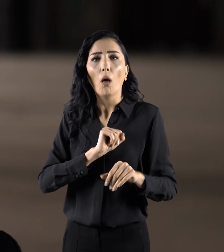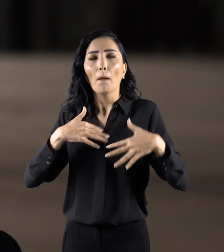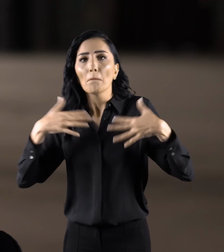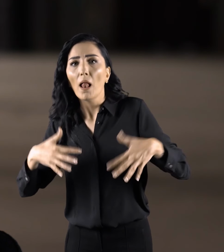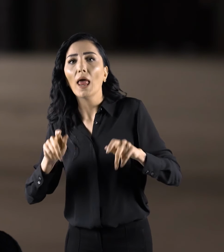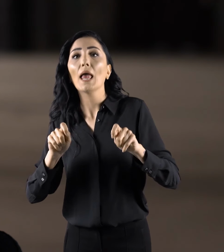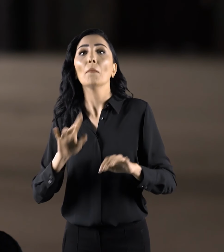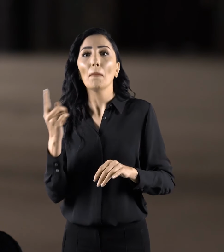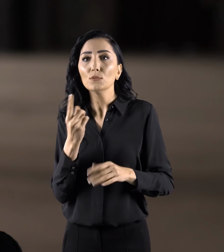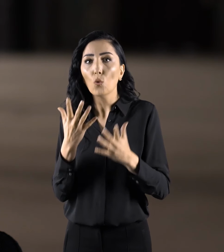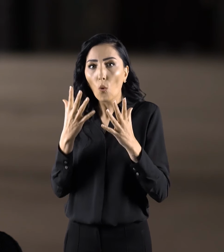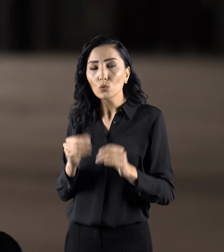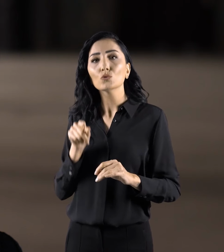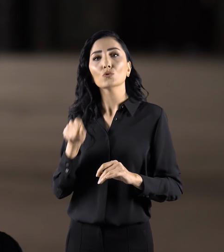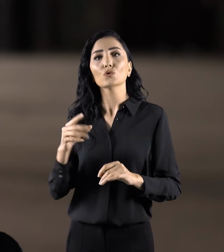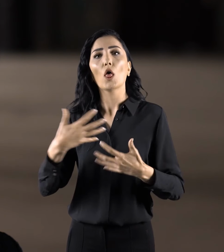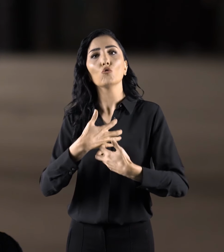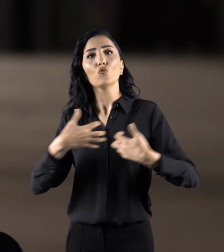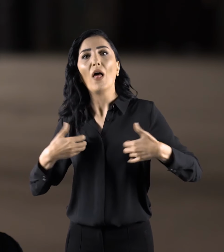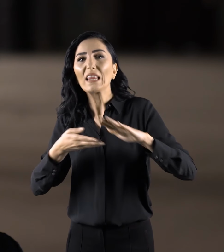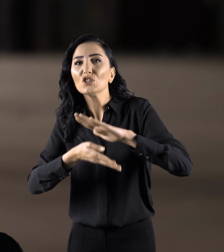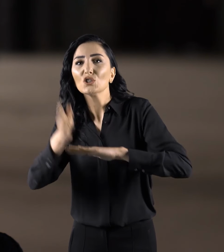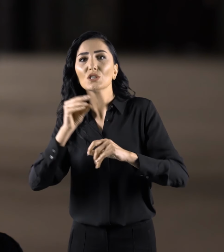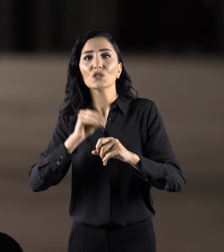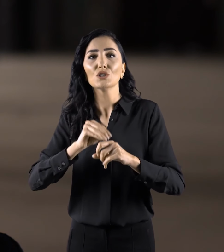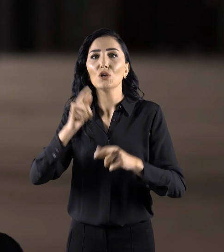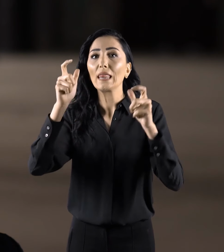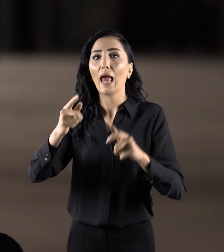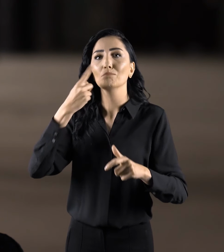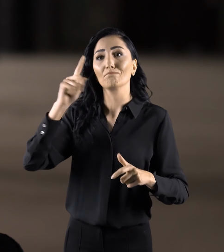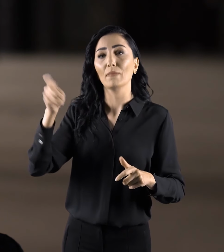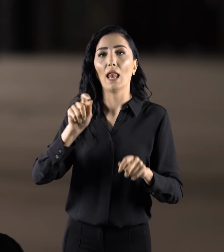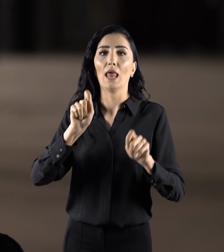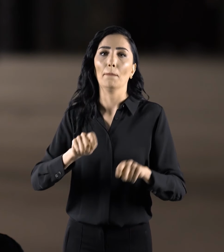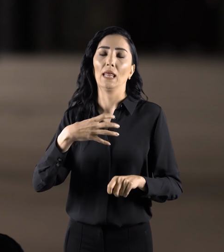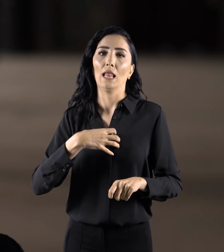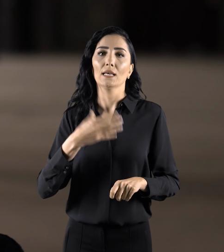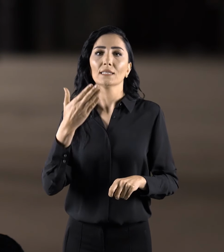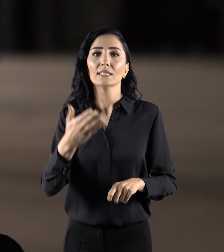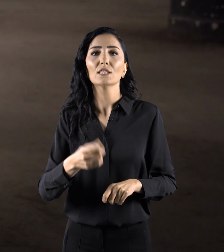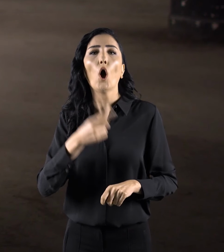panik yapmayın ama olası bir duruma karşı da güvenli çıkış için tahliye noktaları belirleyin kendinize.